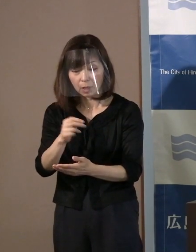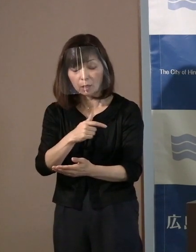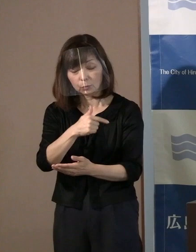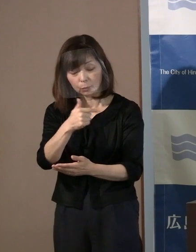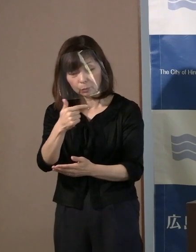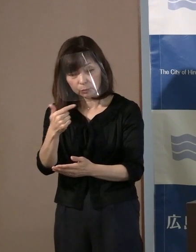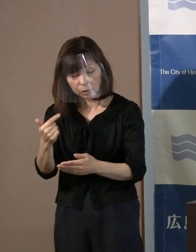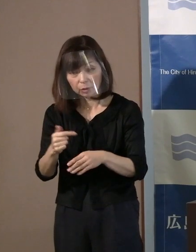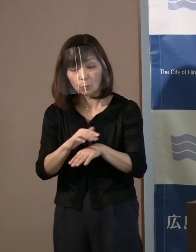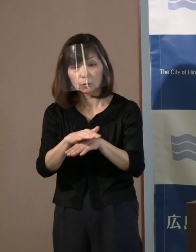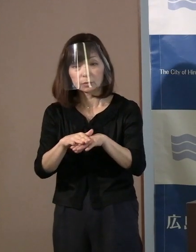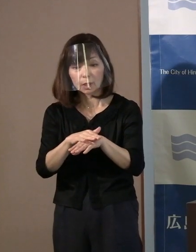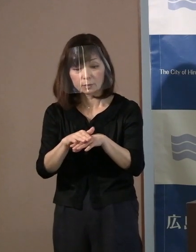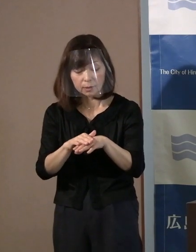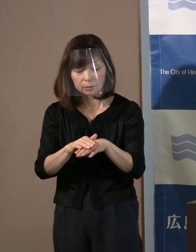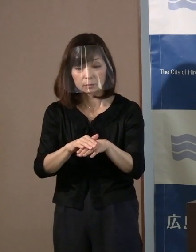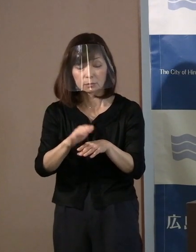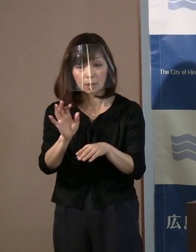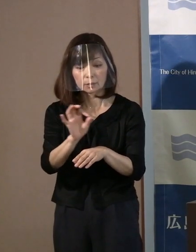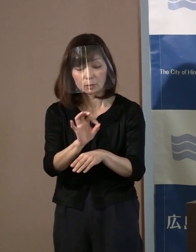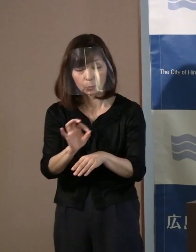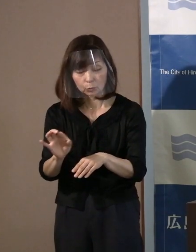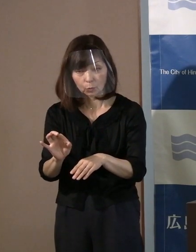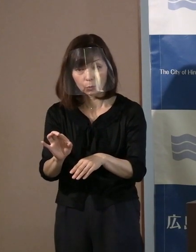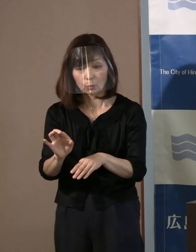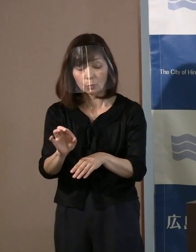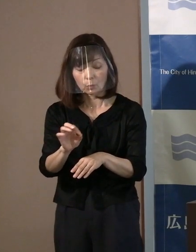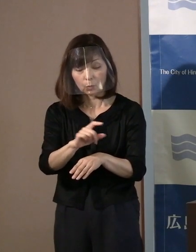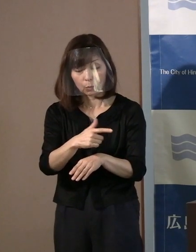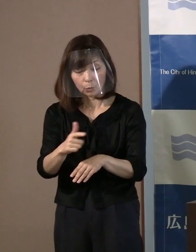市文化財団の調査員に伝えて､